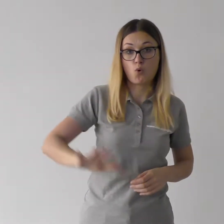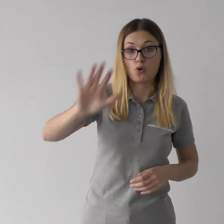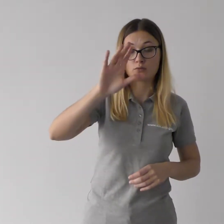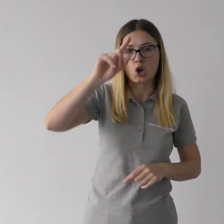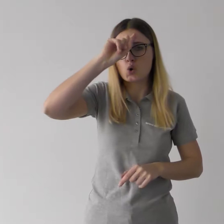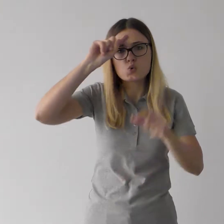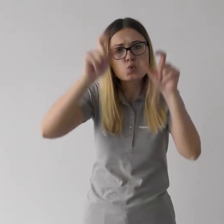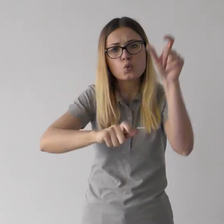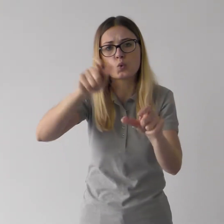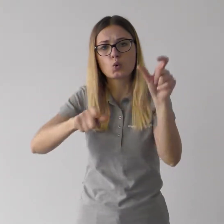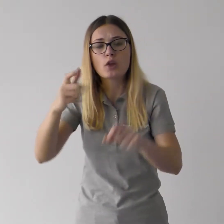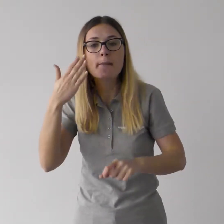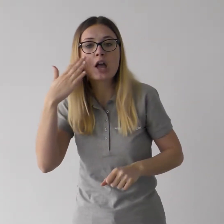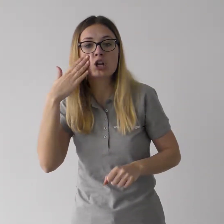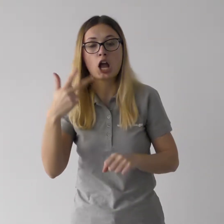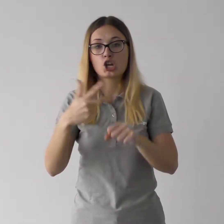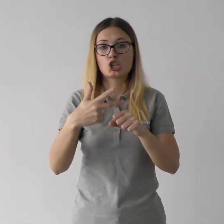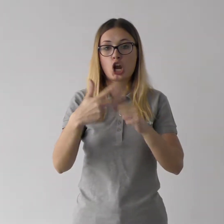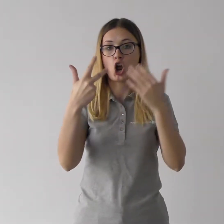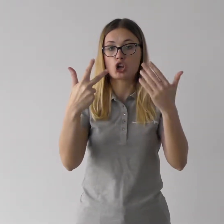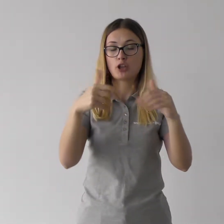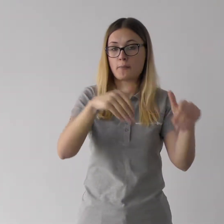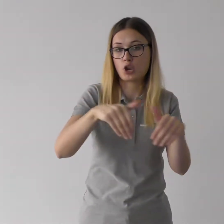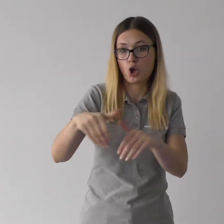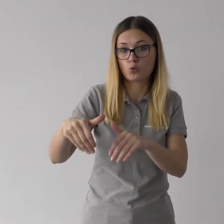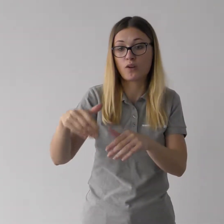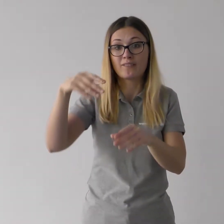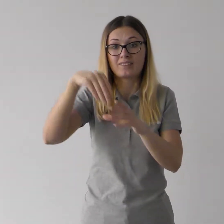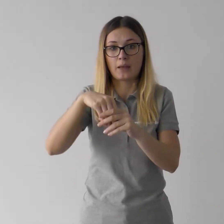W Polsce mieszka około 38 milionów osób.